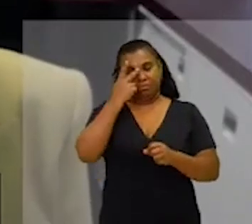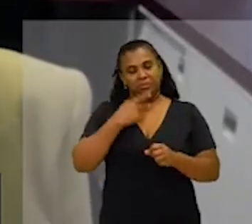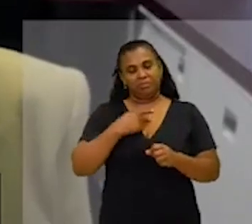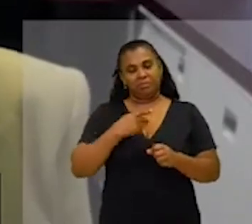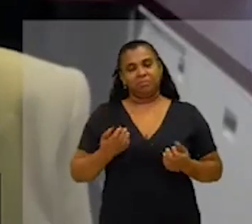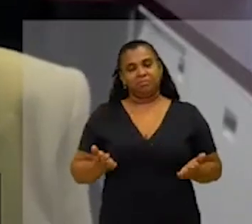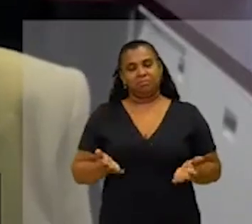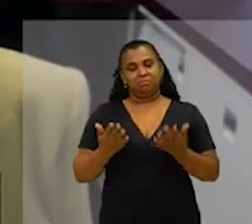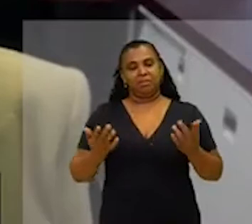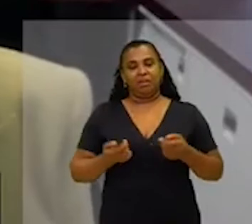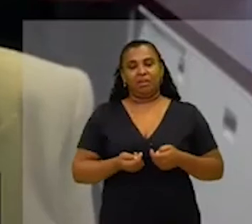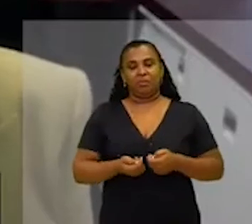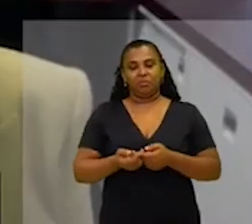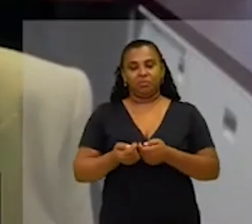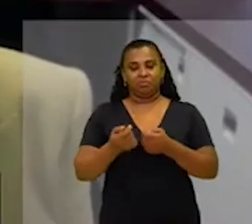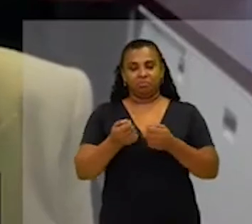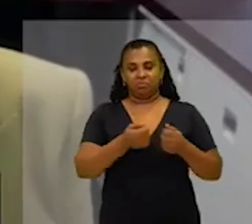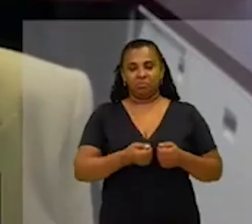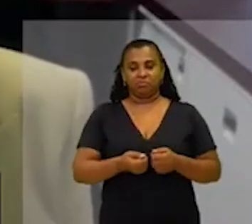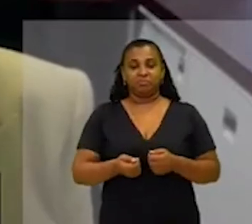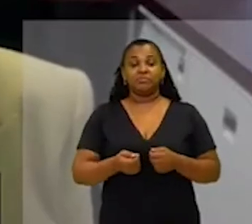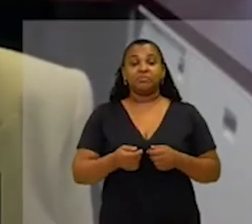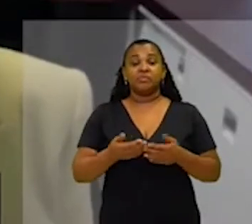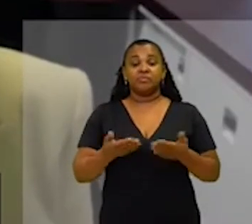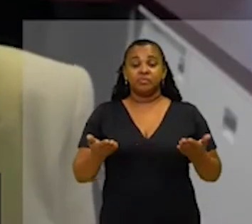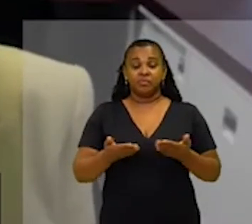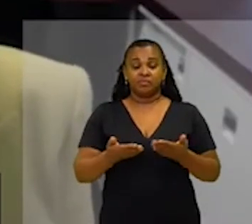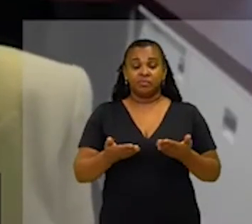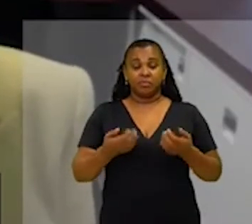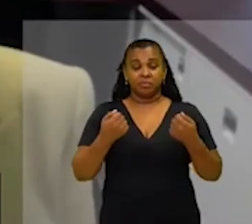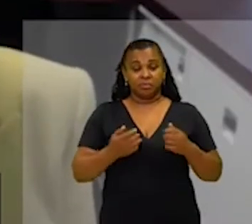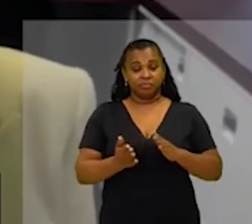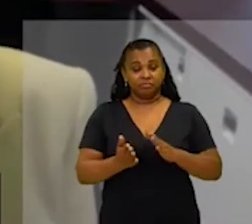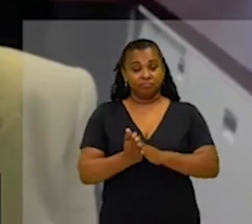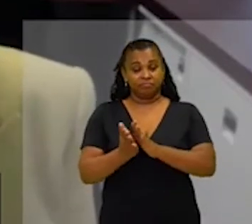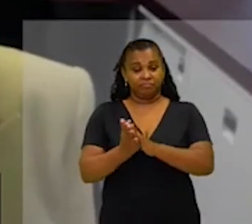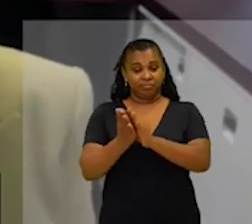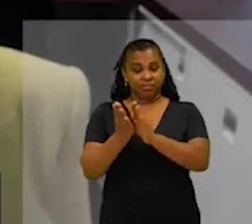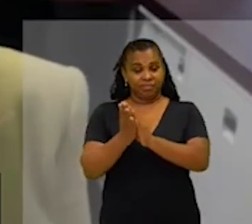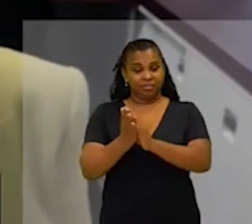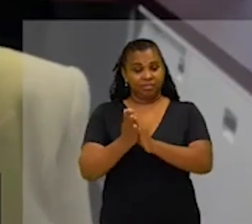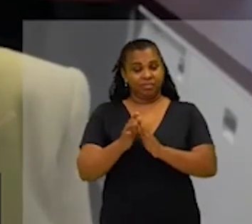que ia tentar melhorar o sistema os elogios vão ter que ficar com outra outra possibilidade né Aí